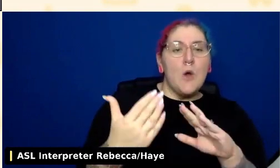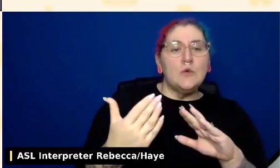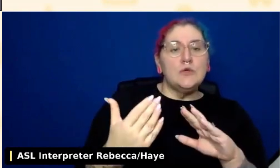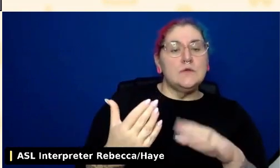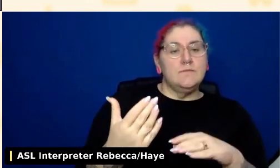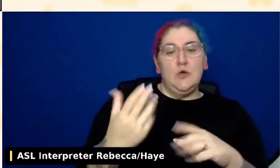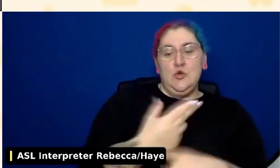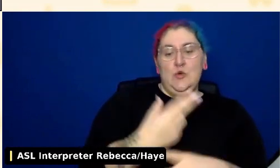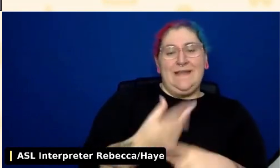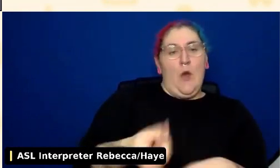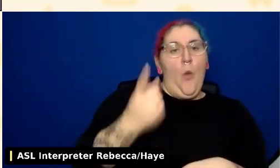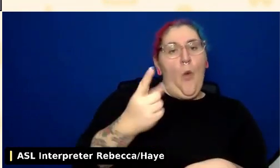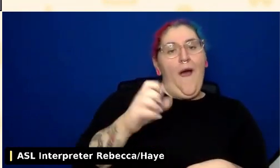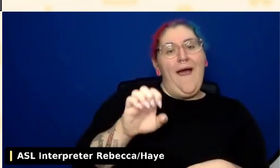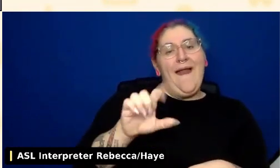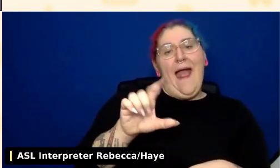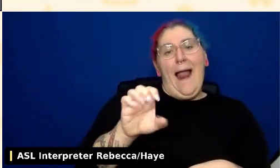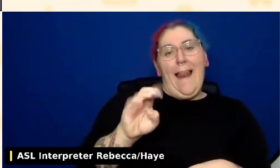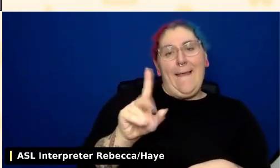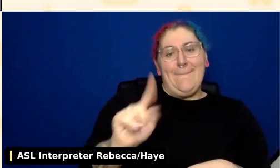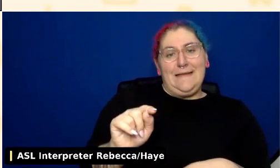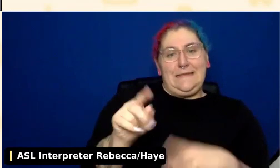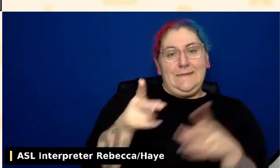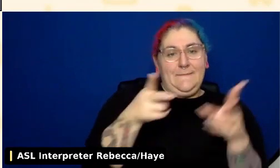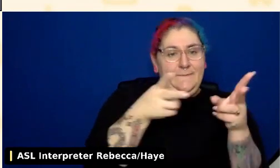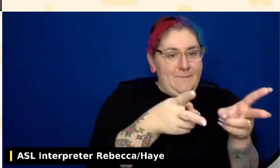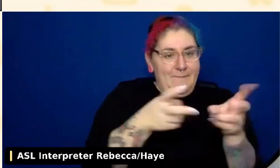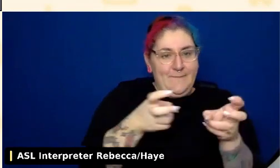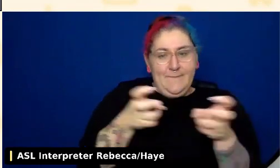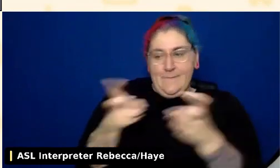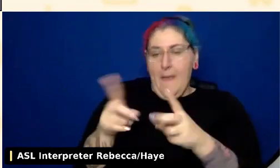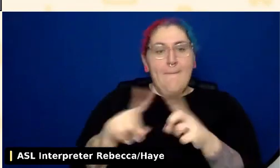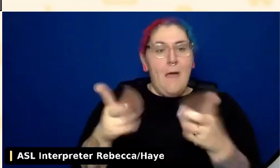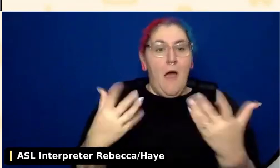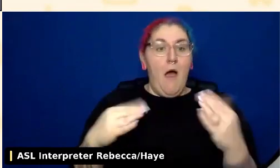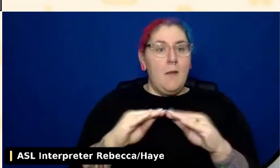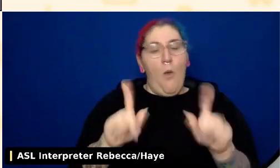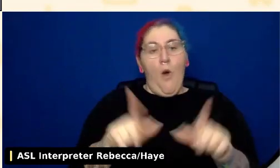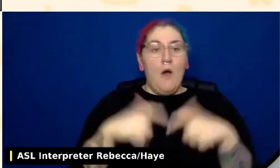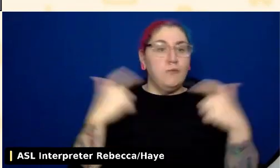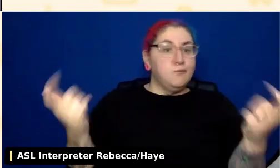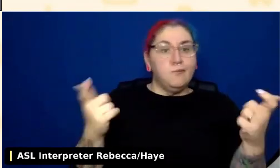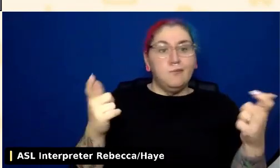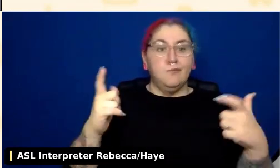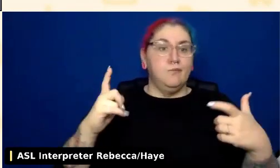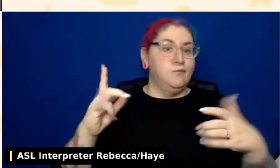sólo que en una escala mayor. Tanto como caminé a través de las cosas individuales de,